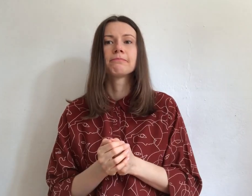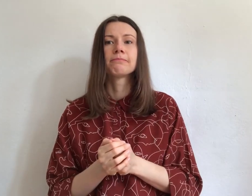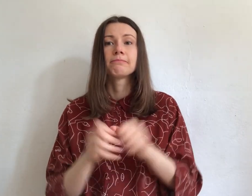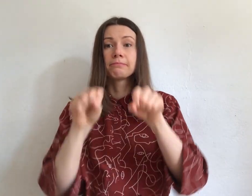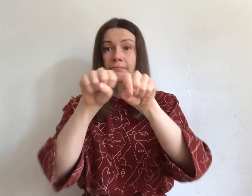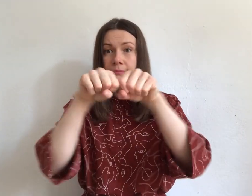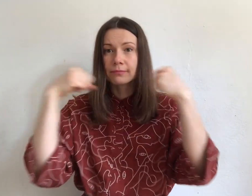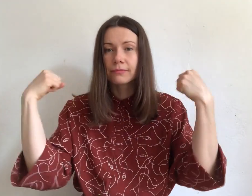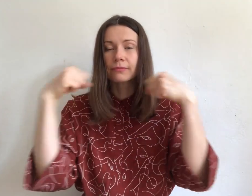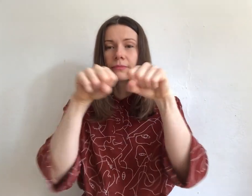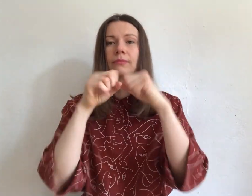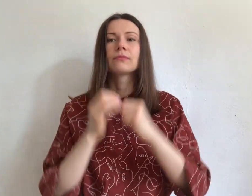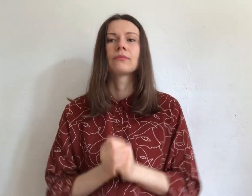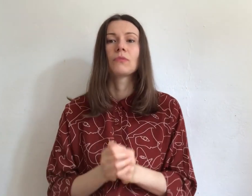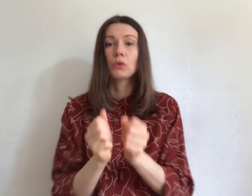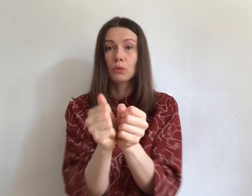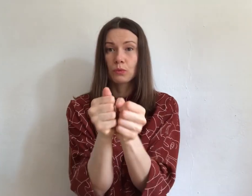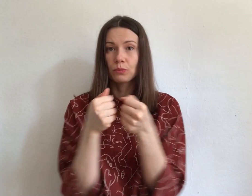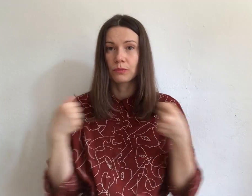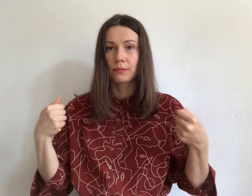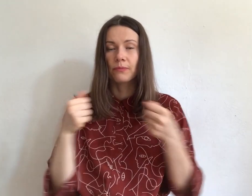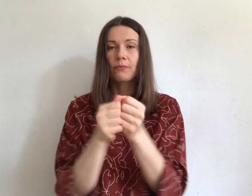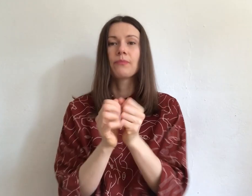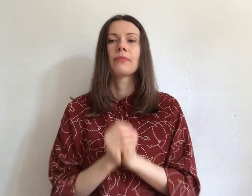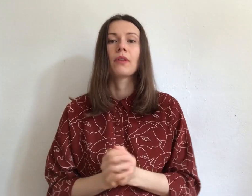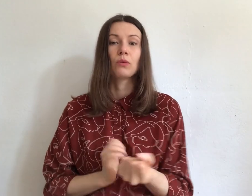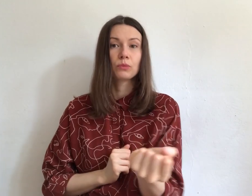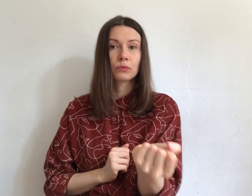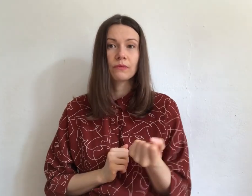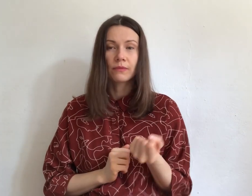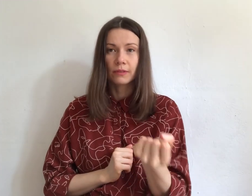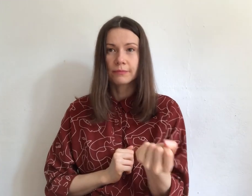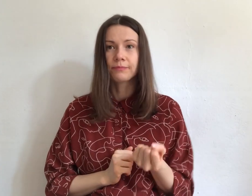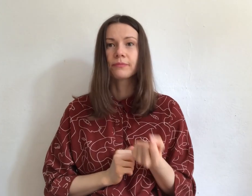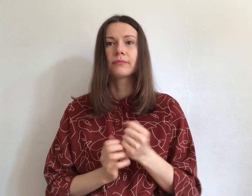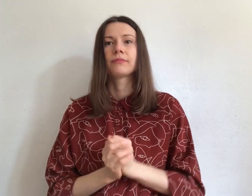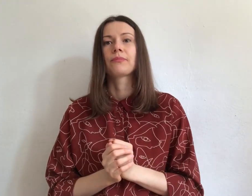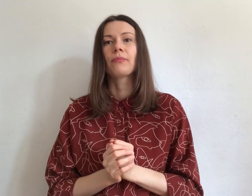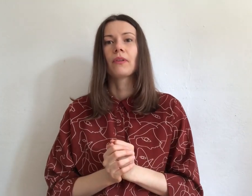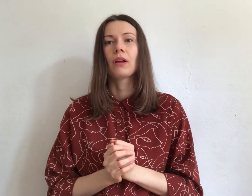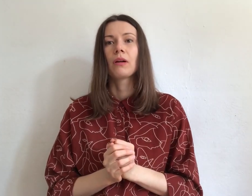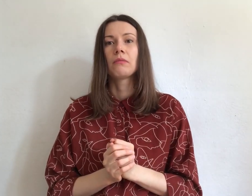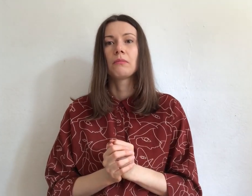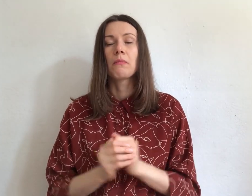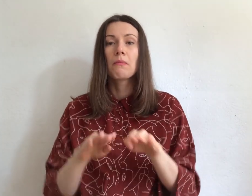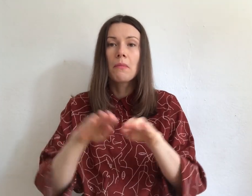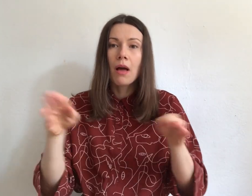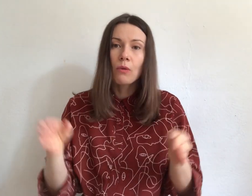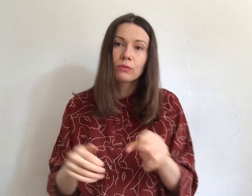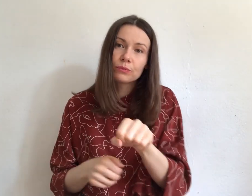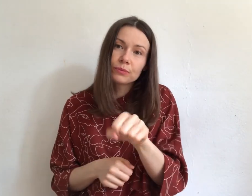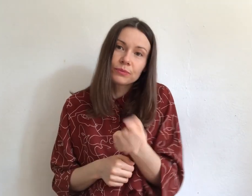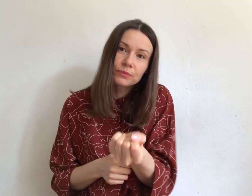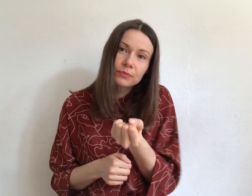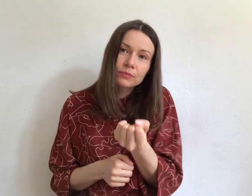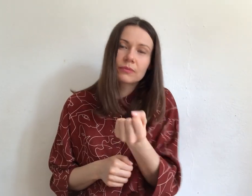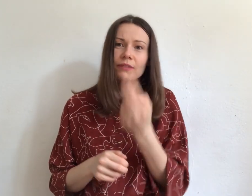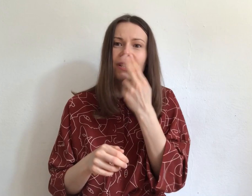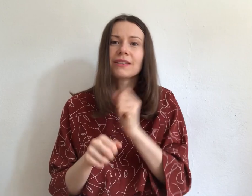mamy różne sposoby otwierania drzwiczek od szafy, także uchwyty, szuflada, albo malutka szafka